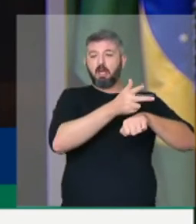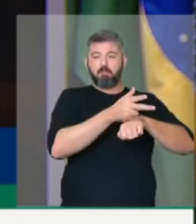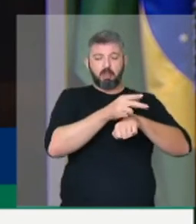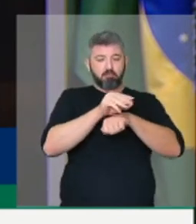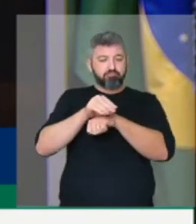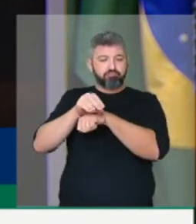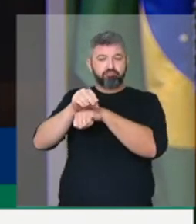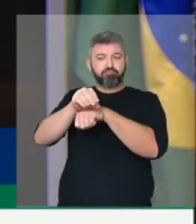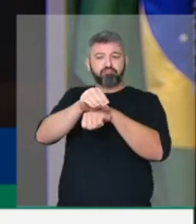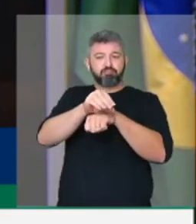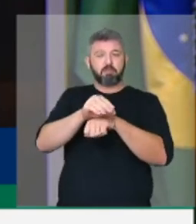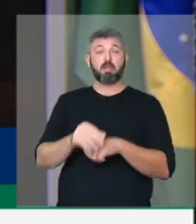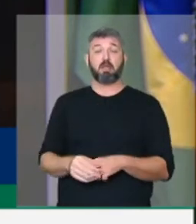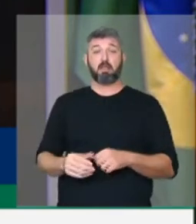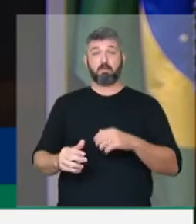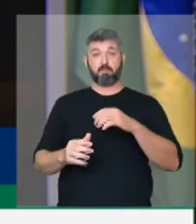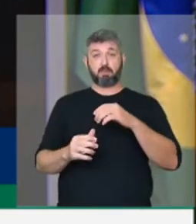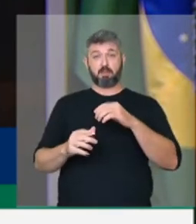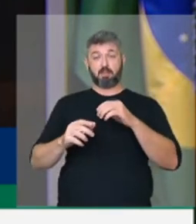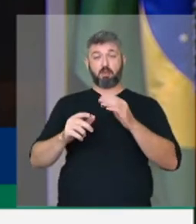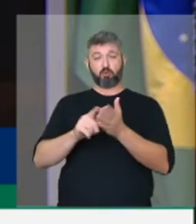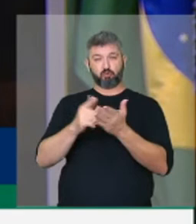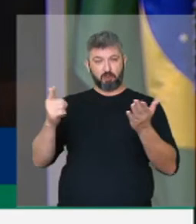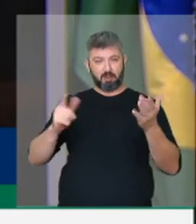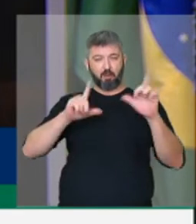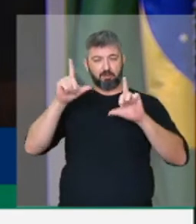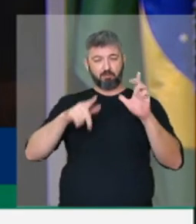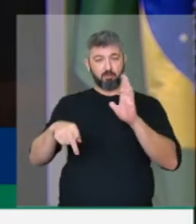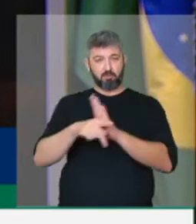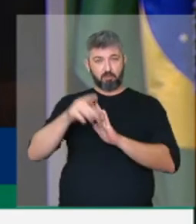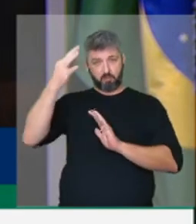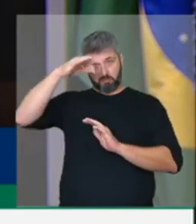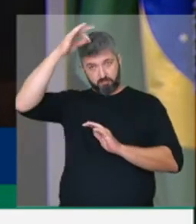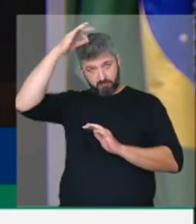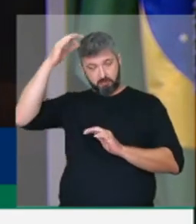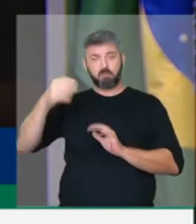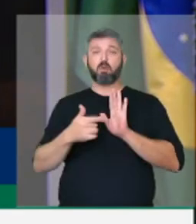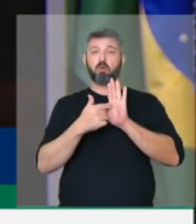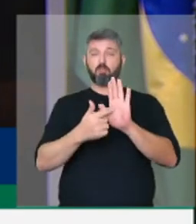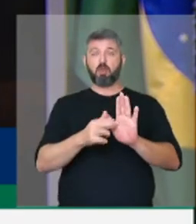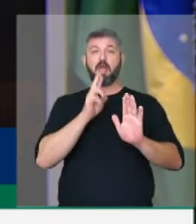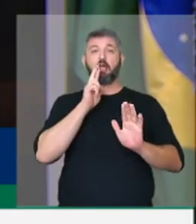CÂMERAS DE MONITORAMENTO. A IMPRENSA CAPIXABA PUBLICOU NA VÀSPERA O RESULTADO DA LICITAÇÃO, ISTO É , NO DIA